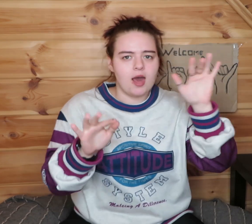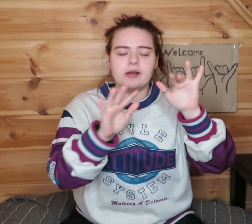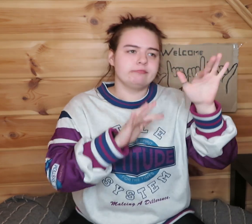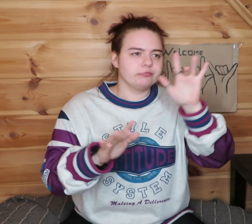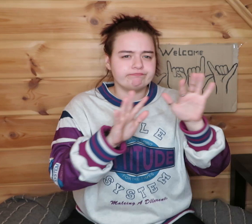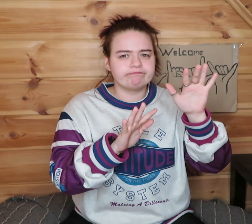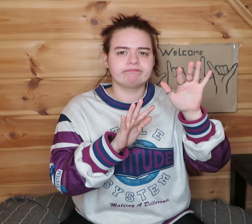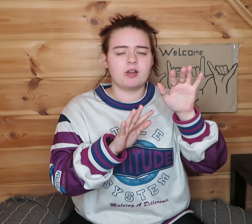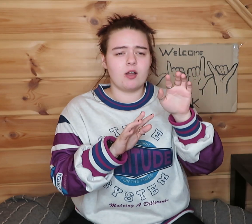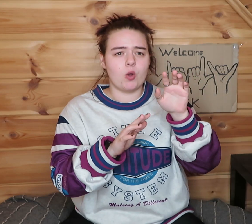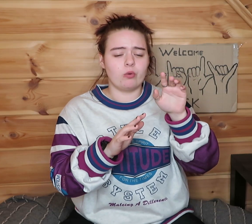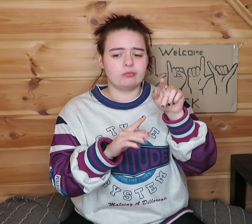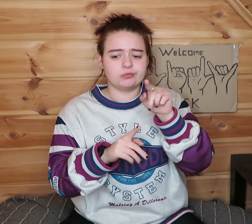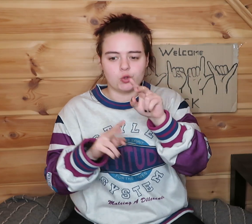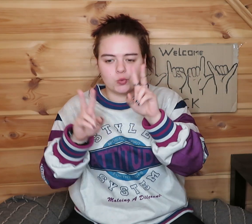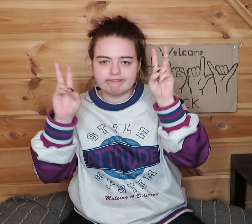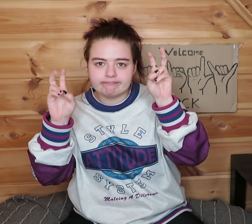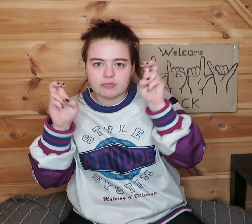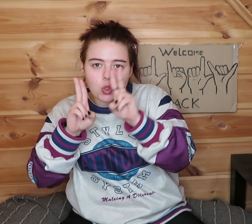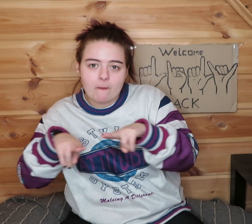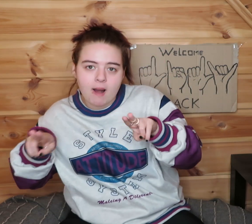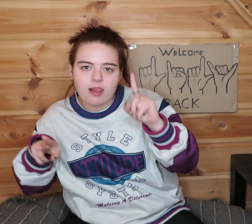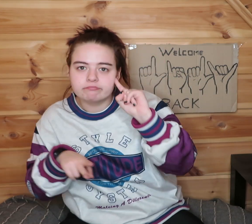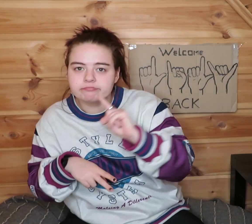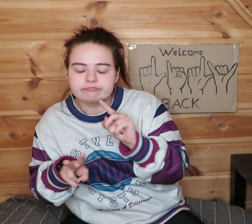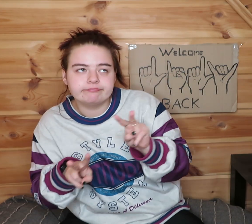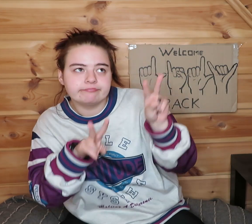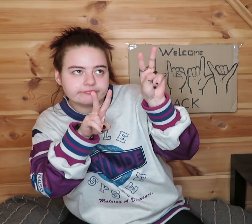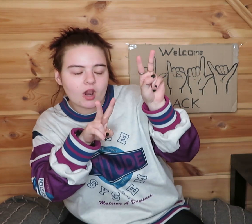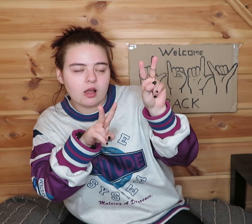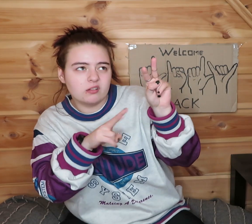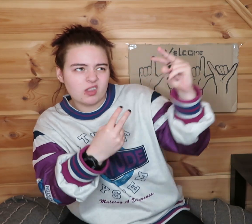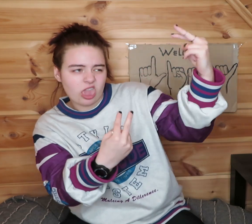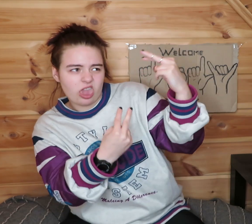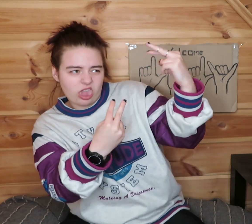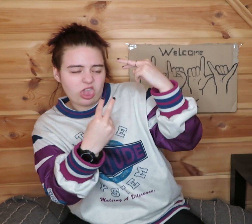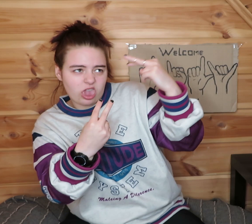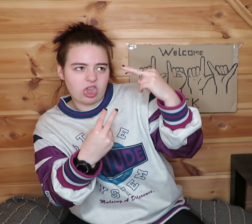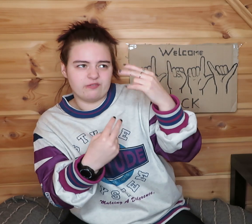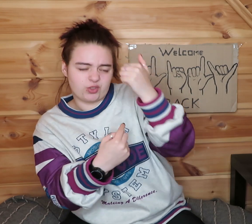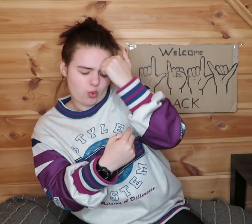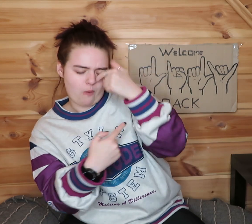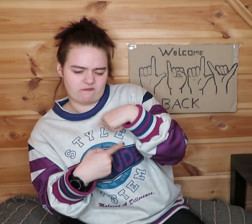wird gesagt, dass sie auf die anderen herabschauen und denken wir seien dumm.